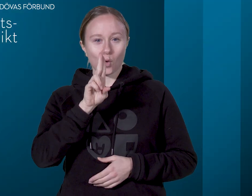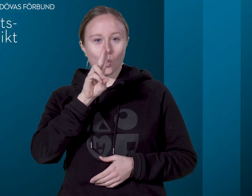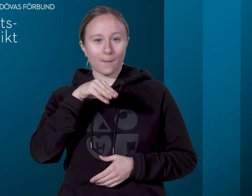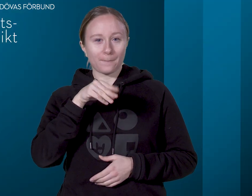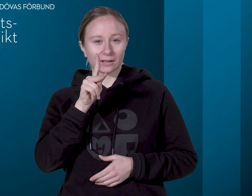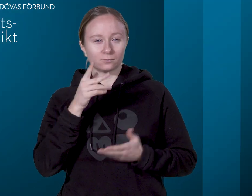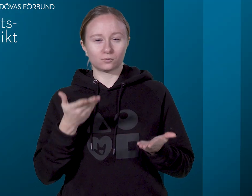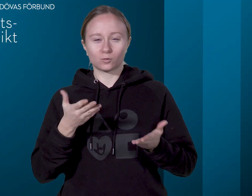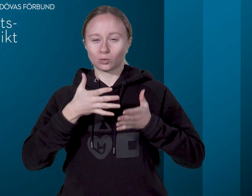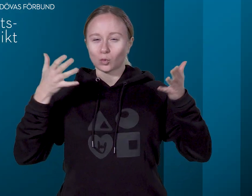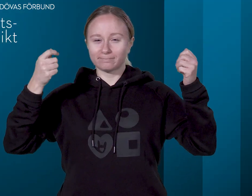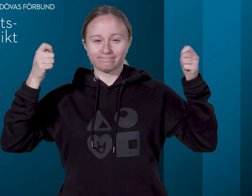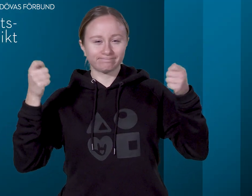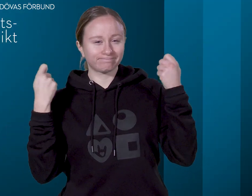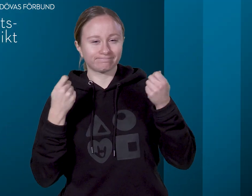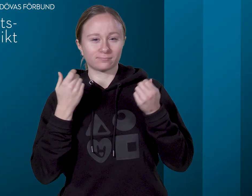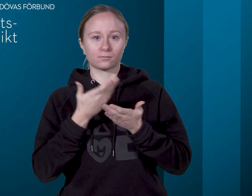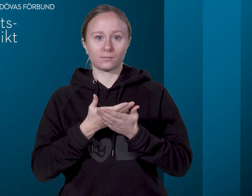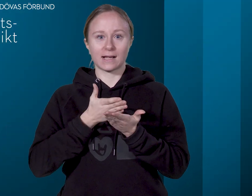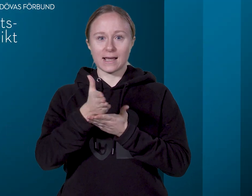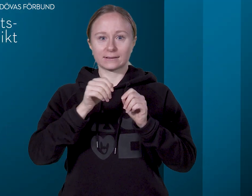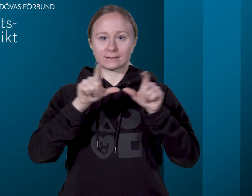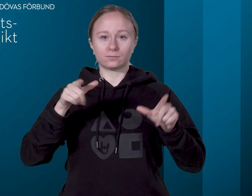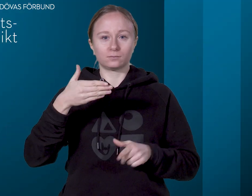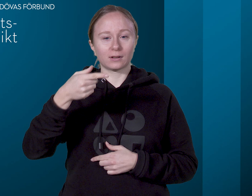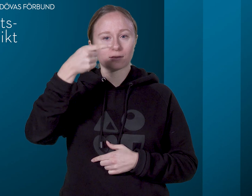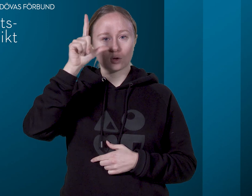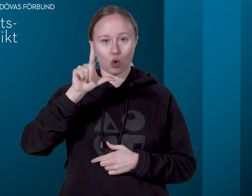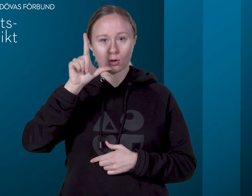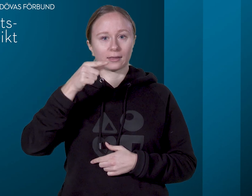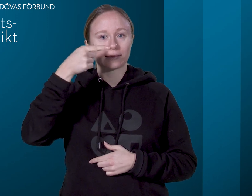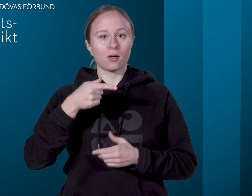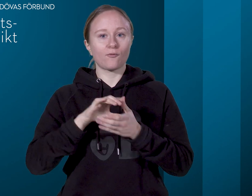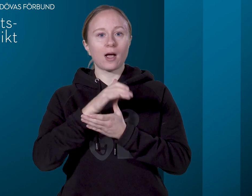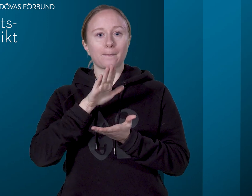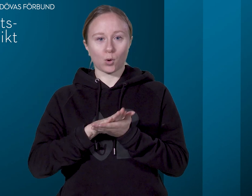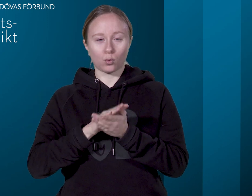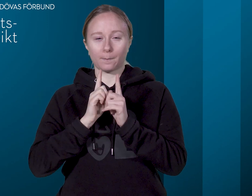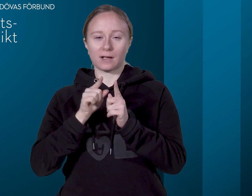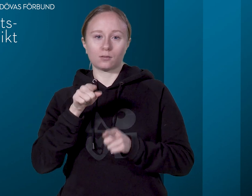Yles tävling för Ny Musik når sin höjdpunkt lördagen den 10 februari -